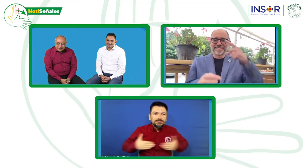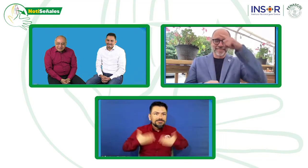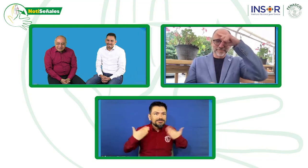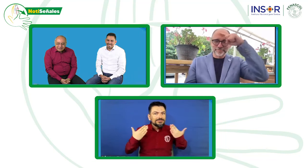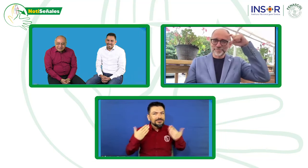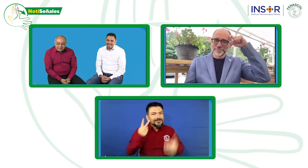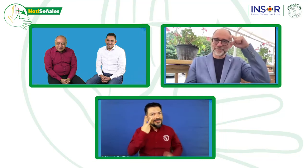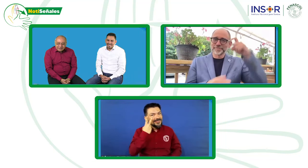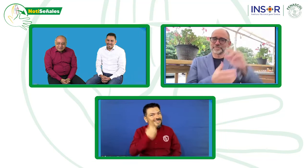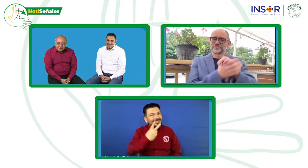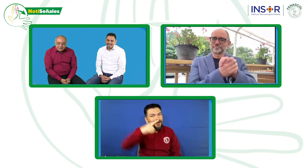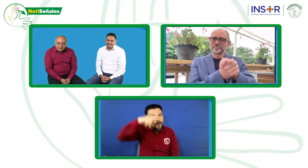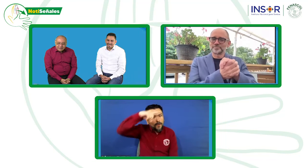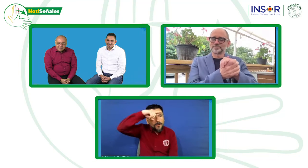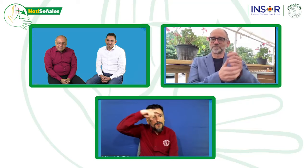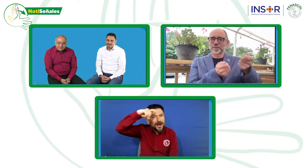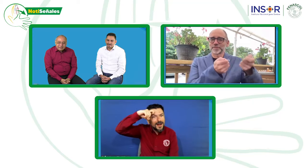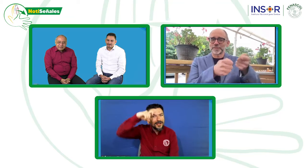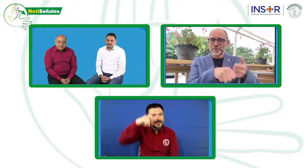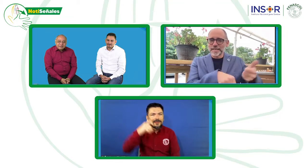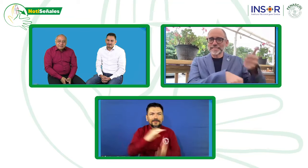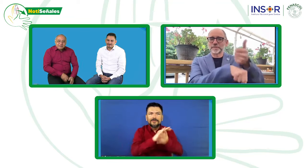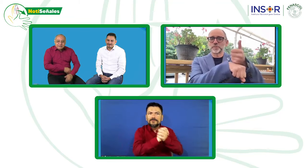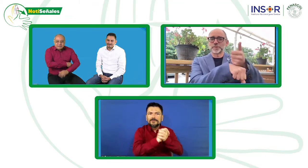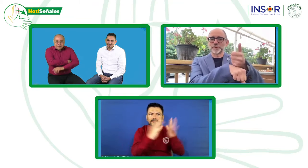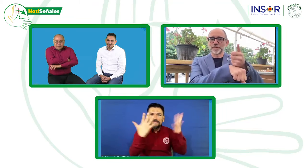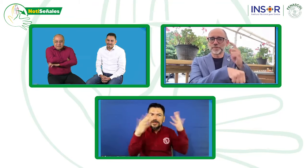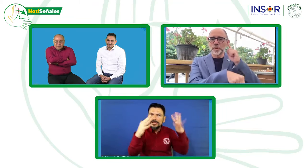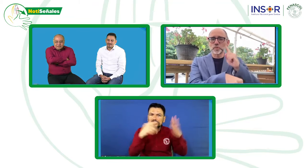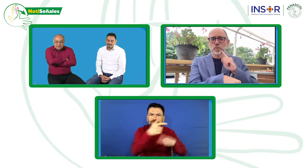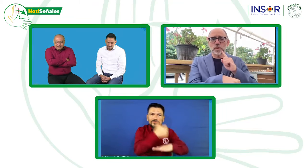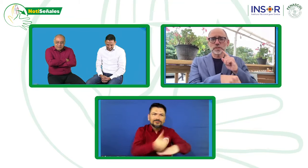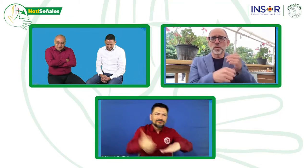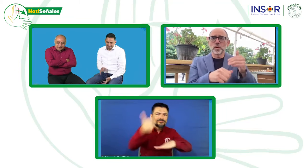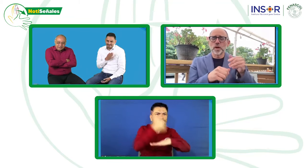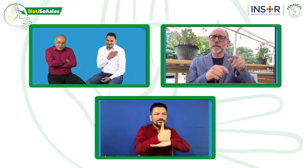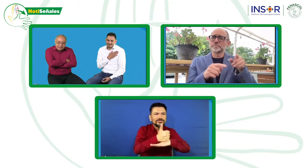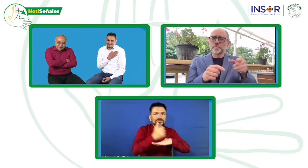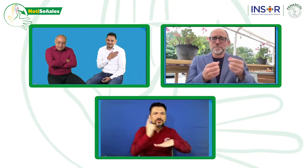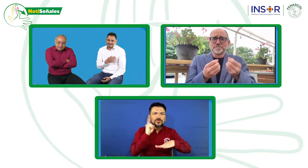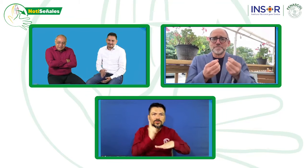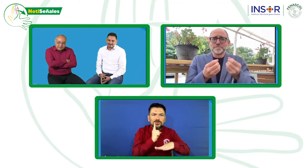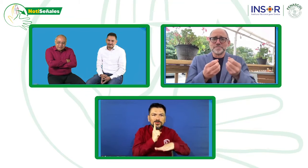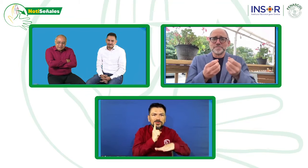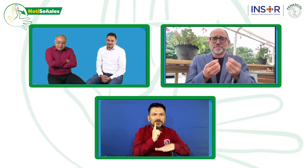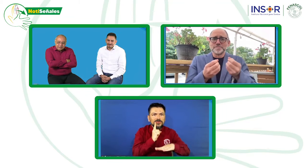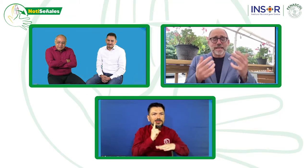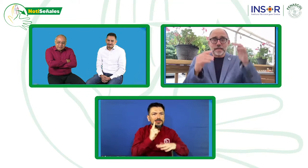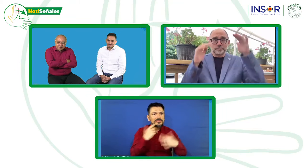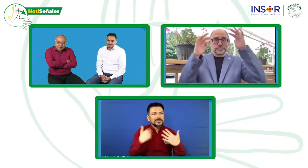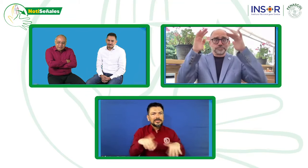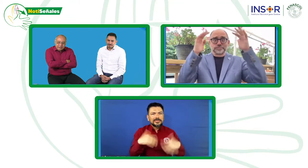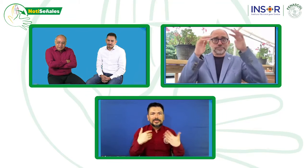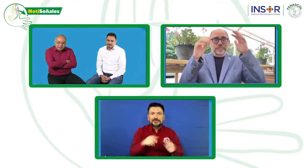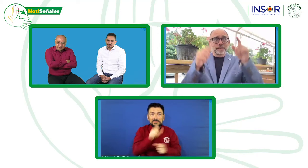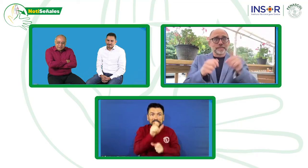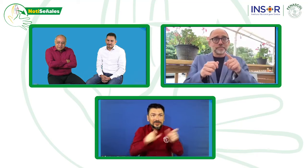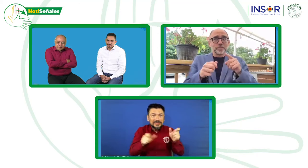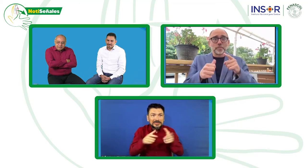proceso? Bueno la verdad me siento muy contento, muy feliz